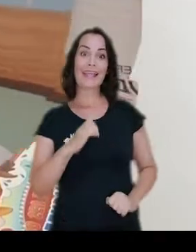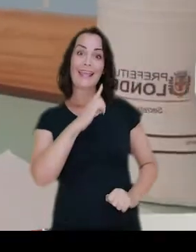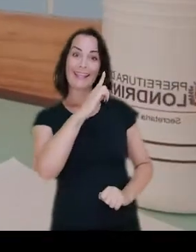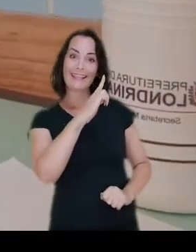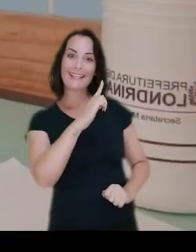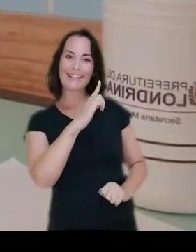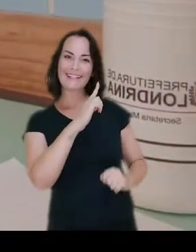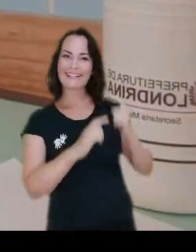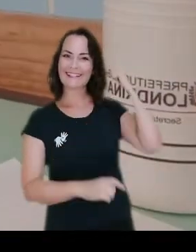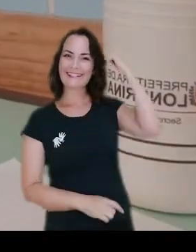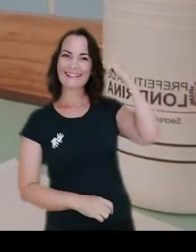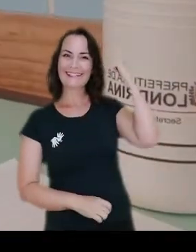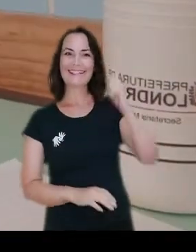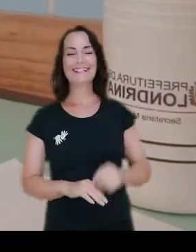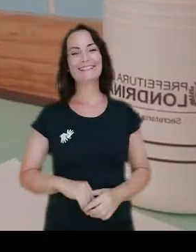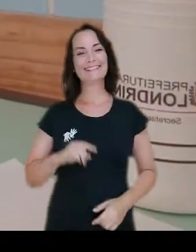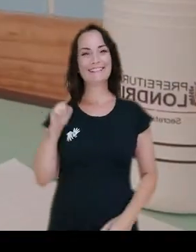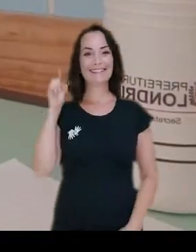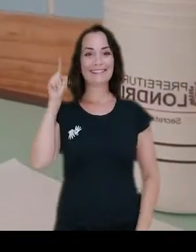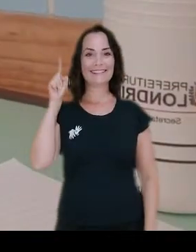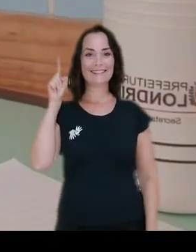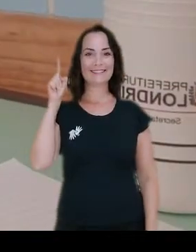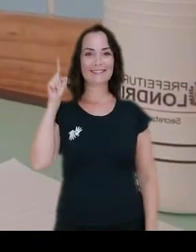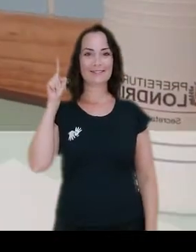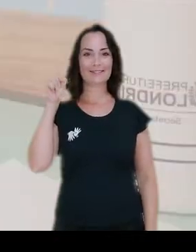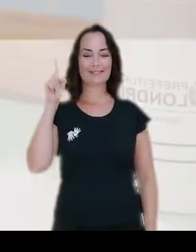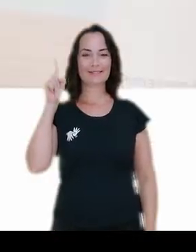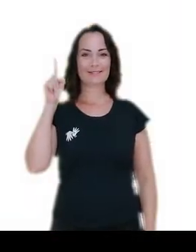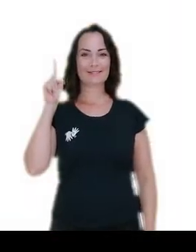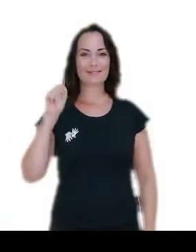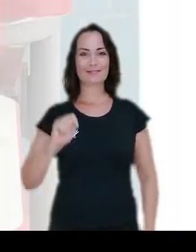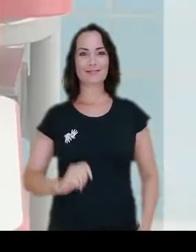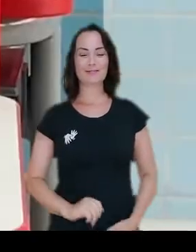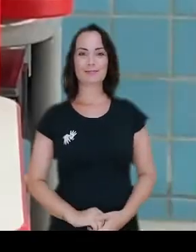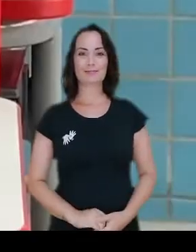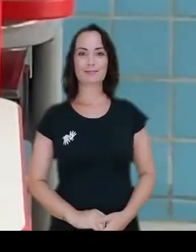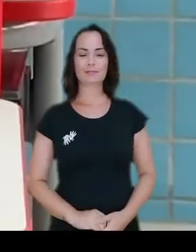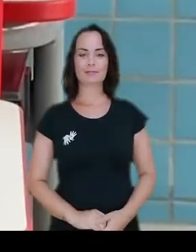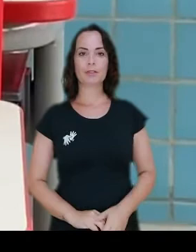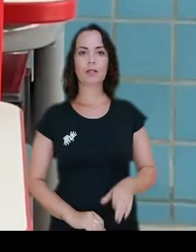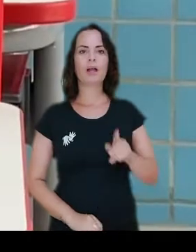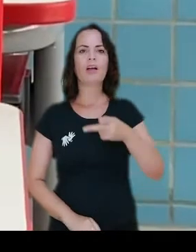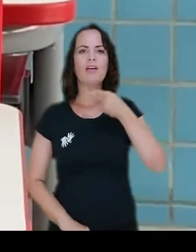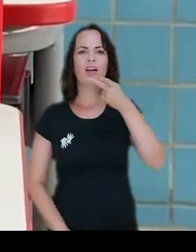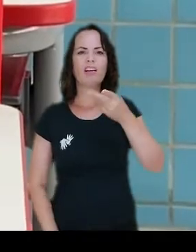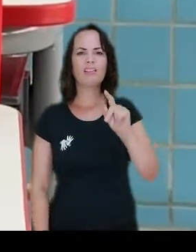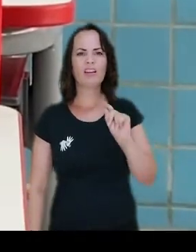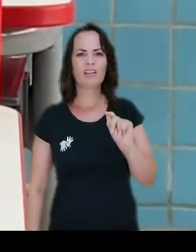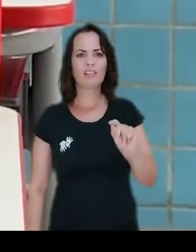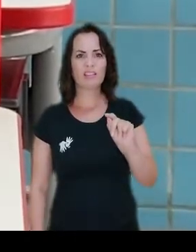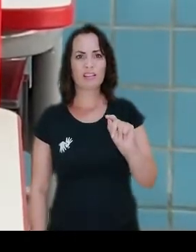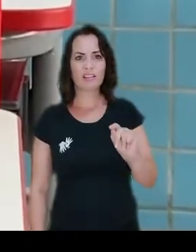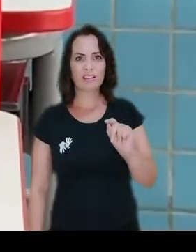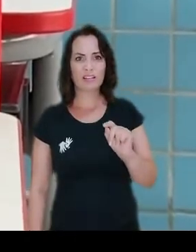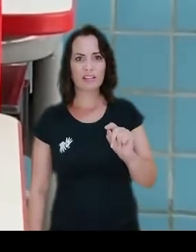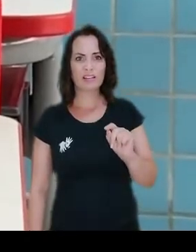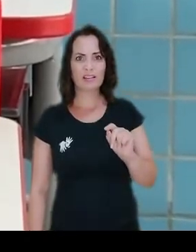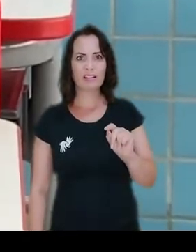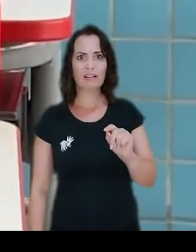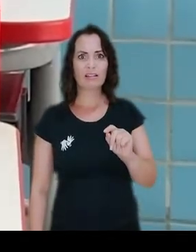Hi Kiko, nice to meet you! O que você falou Vidinha? Ah